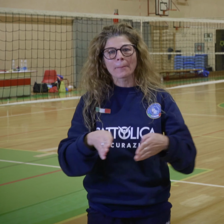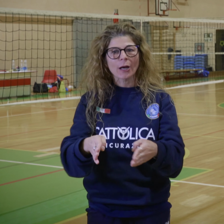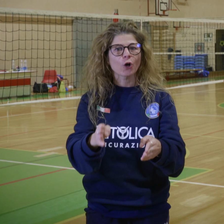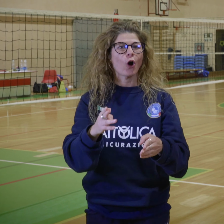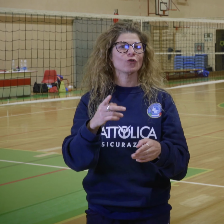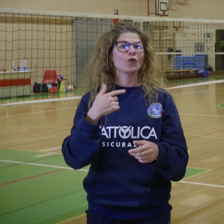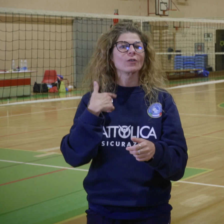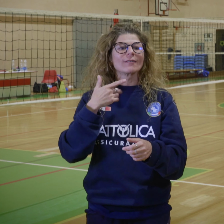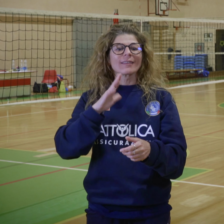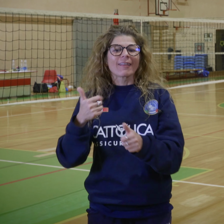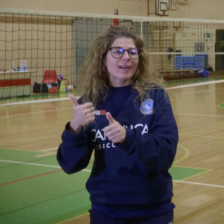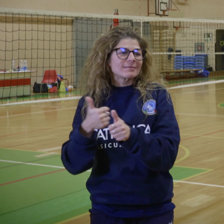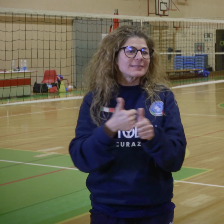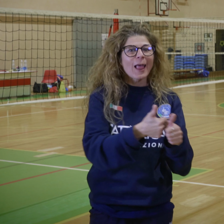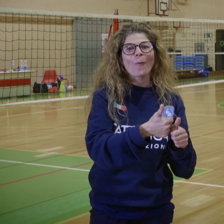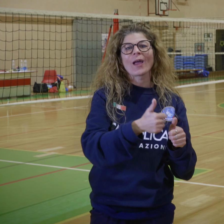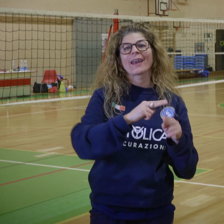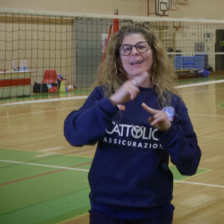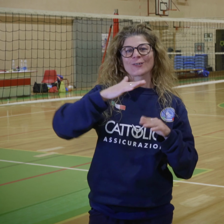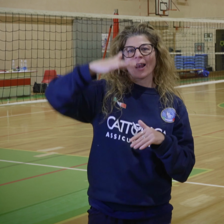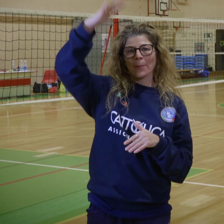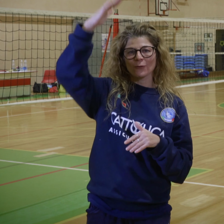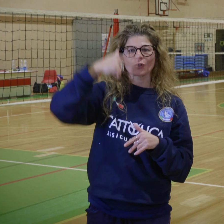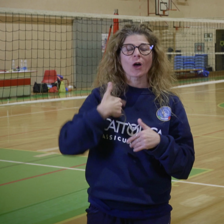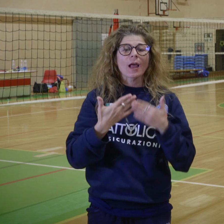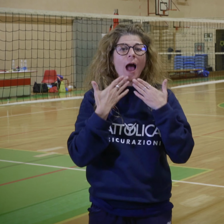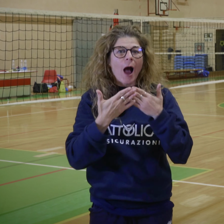quello della nazionale maggiore, e che auguriamo, a tutte le ragazze che sono